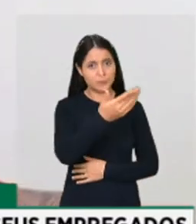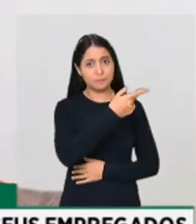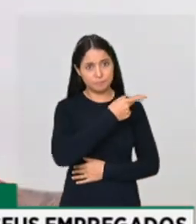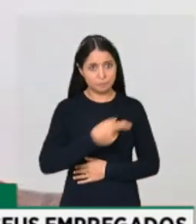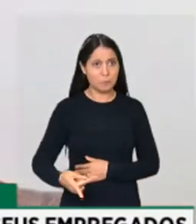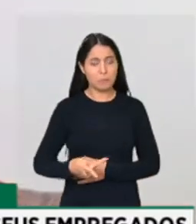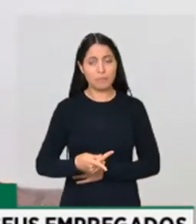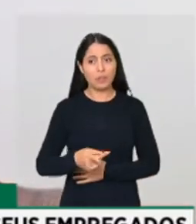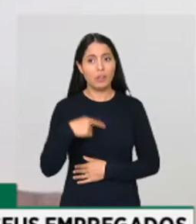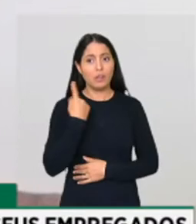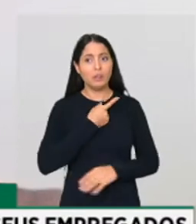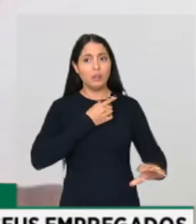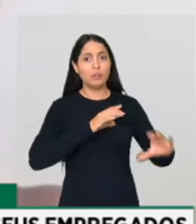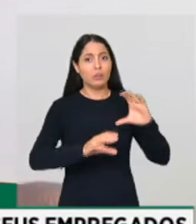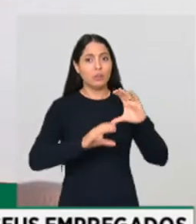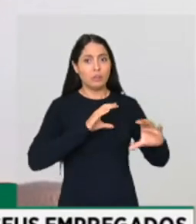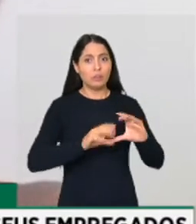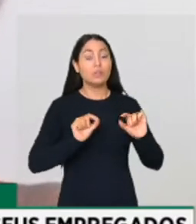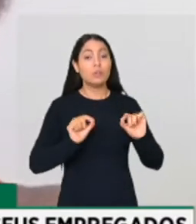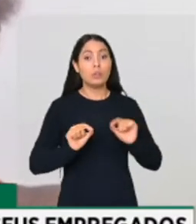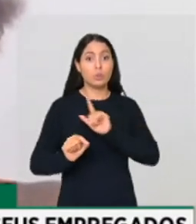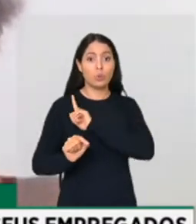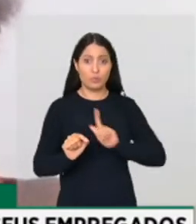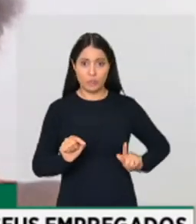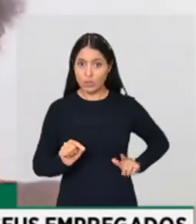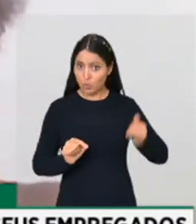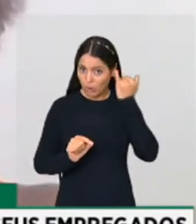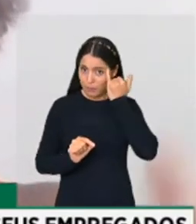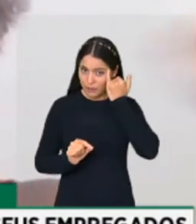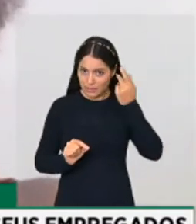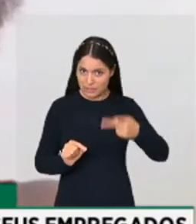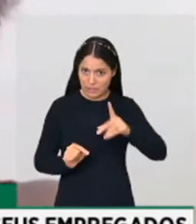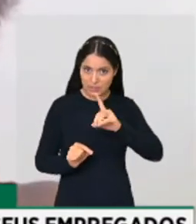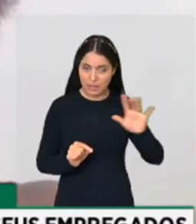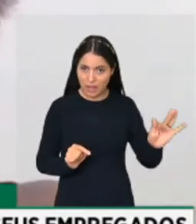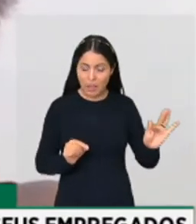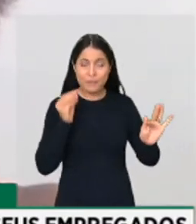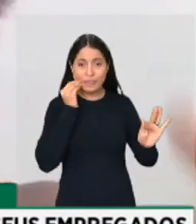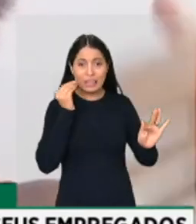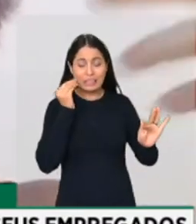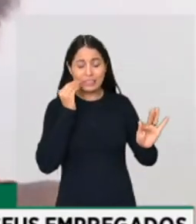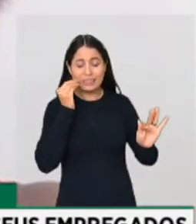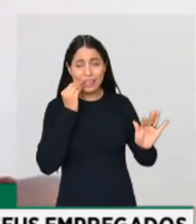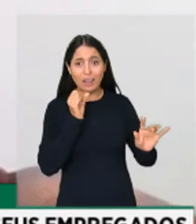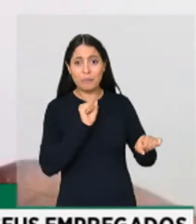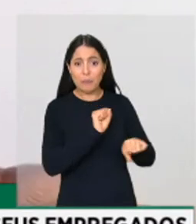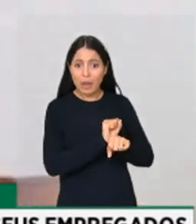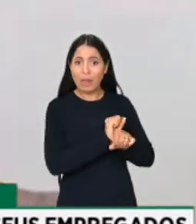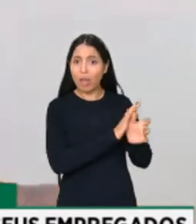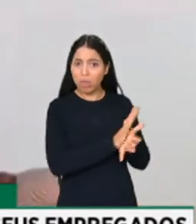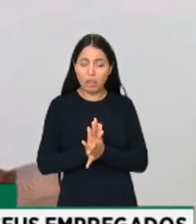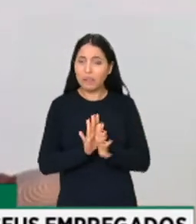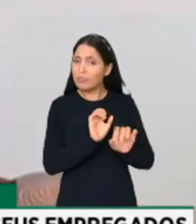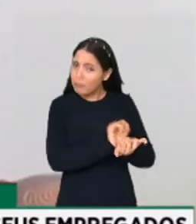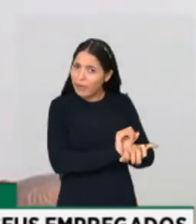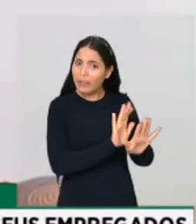COMUNICAÇÃO COM O GOVERNADOR DO DISTRITO FEDERAL PARA SUSPENDER E TENTAR RECEBER UMA COMISSÃO DE PARLAMENTARES PARA QUE A GENTE POSSA TENTAR CONSTRUIR UMA SOLUÇÃO QUE